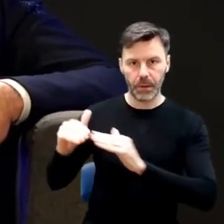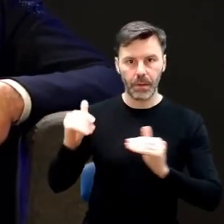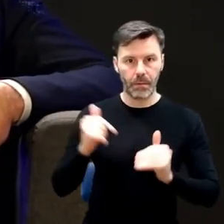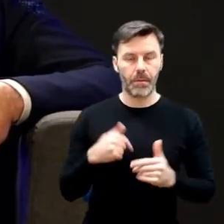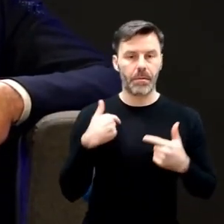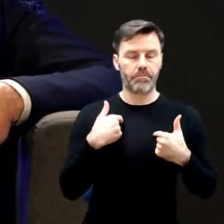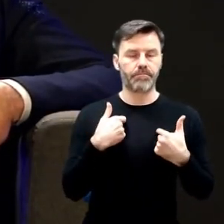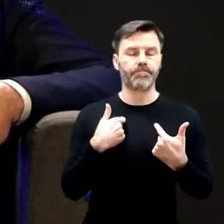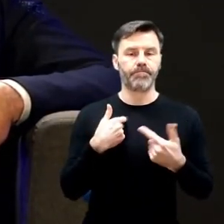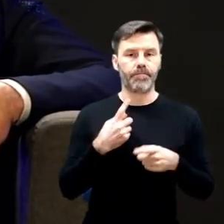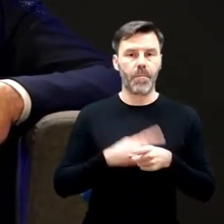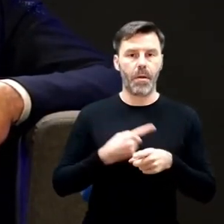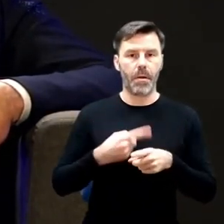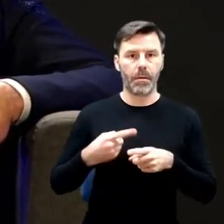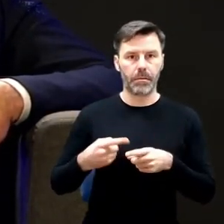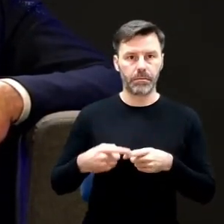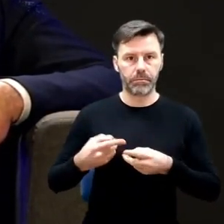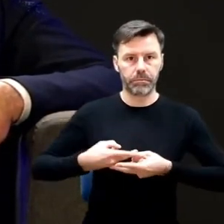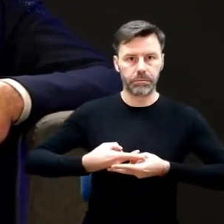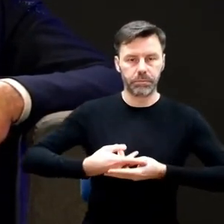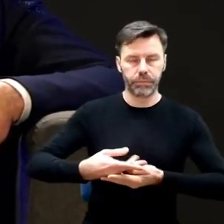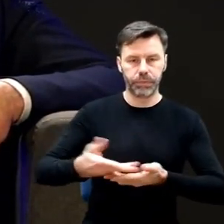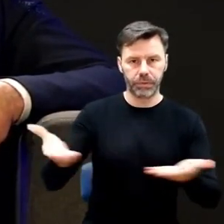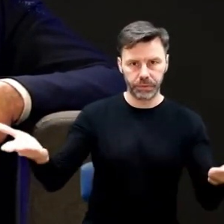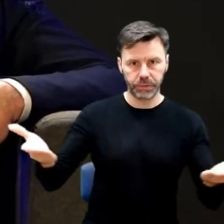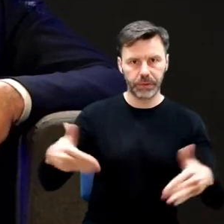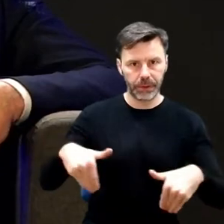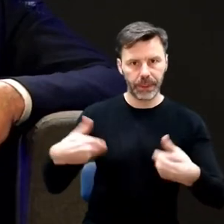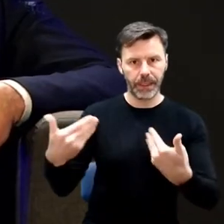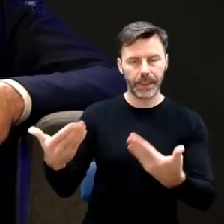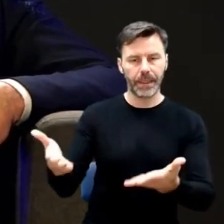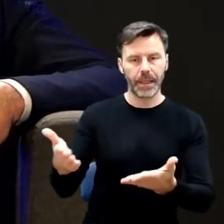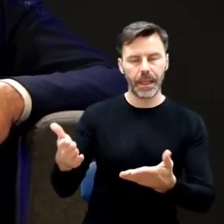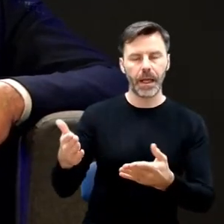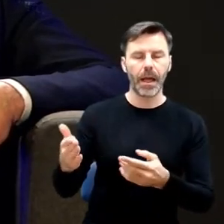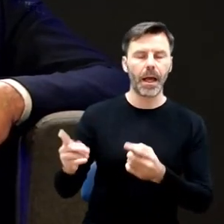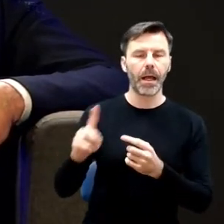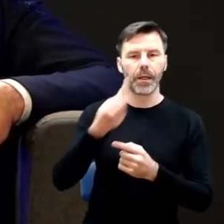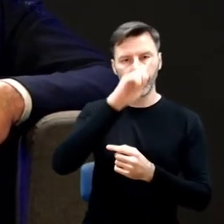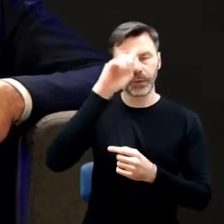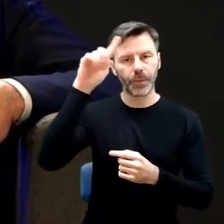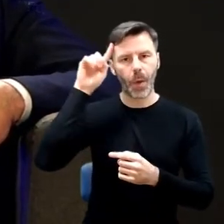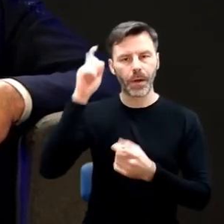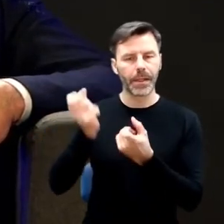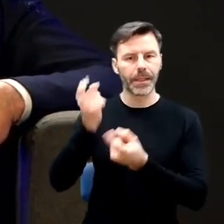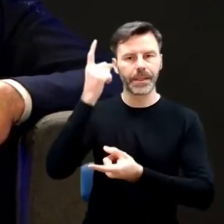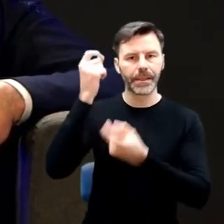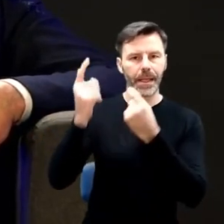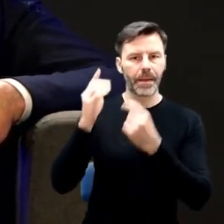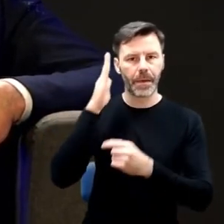społecznych inicjatyw mieszkaniowych. Społecznych inicjatyw mieszkaniowych jest na dzisiaj 30.